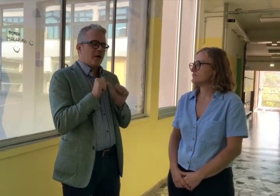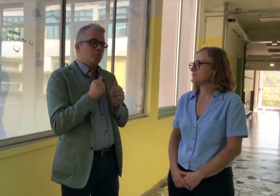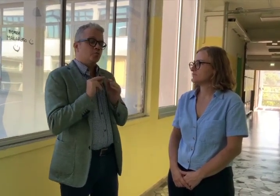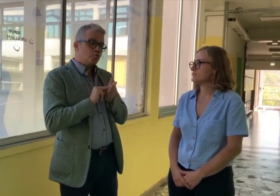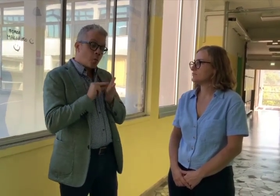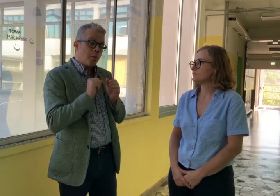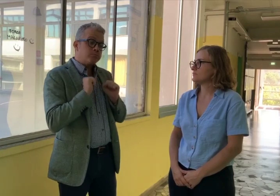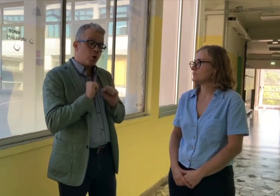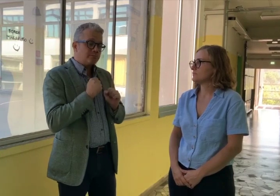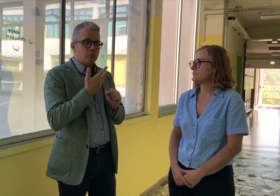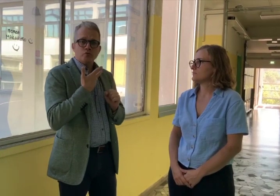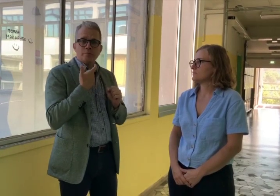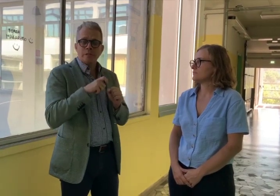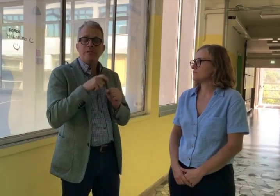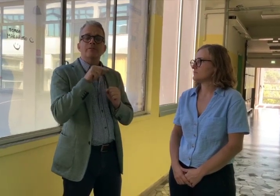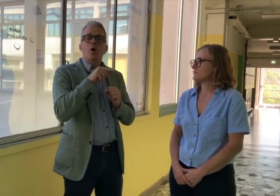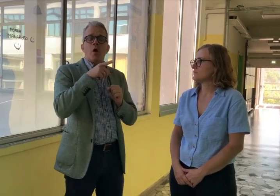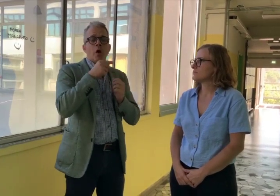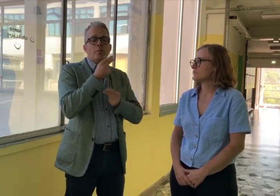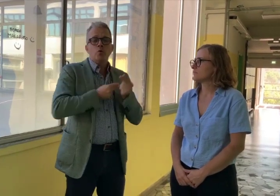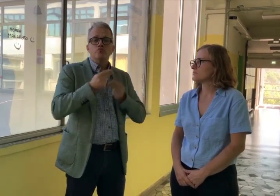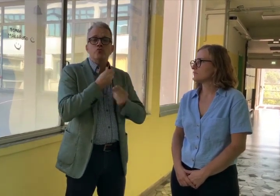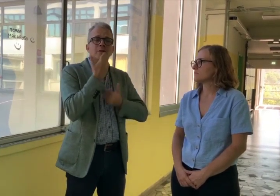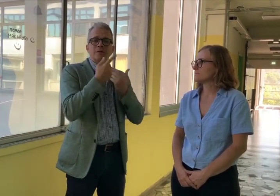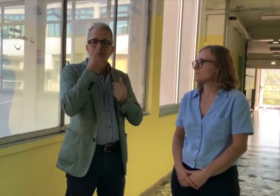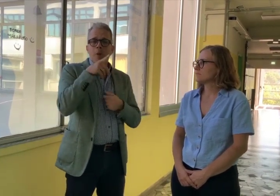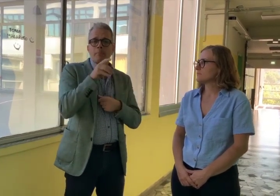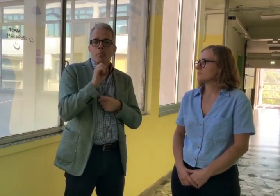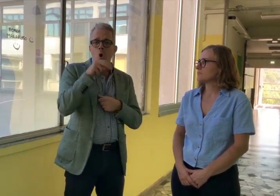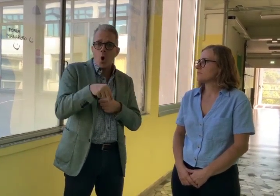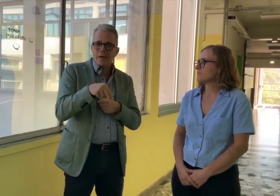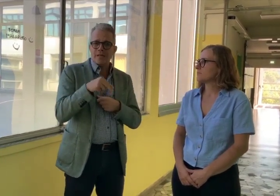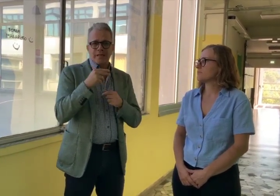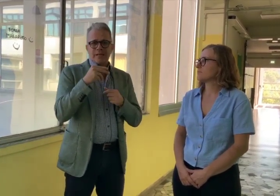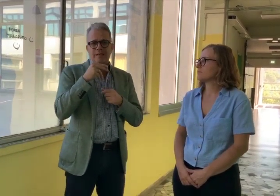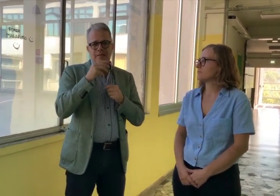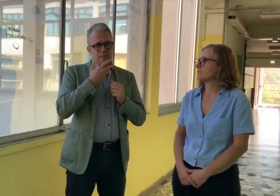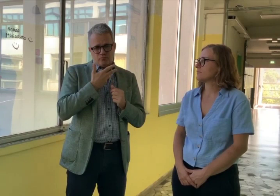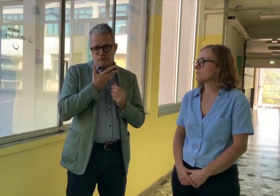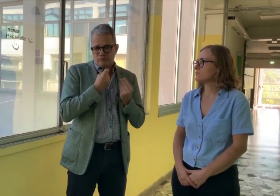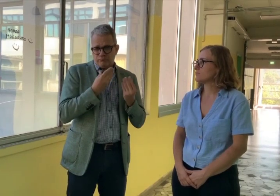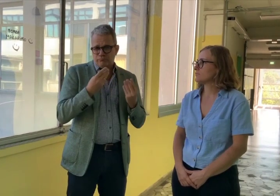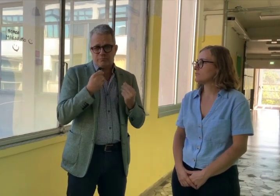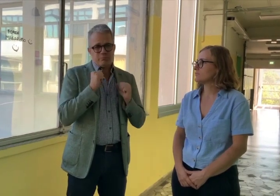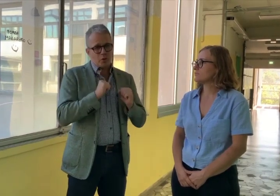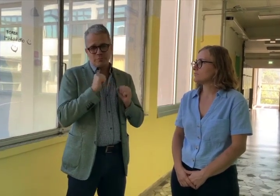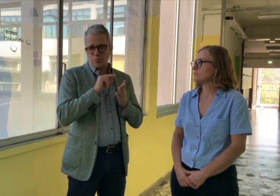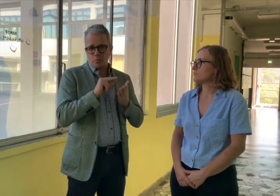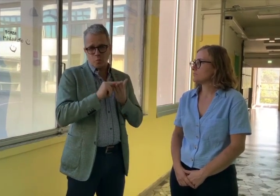Le scuole hanno delle opportunità; ad esempio grazie al PON hanno diverse possibilità